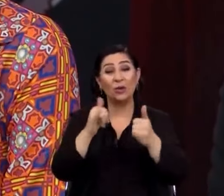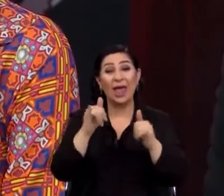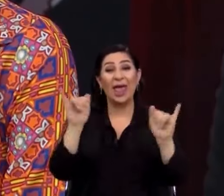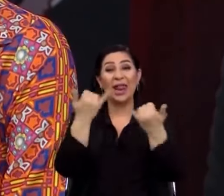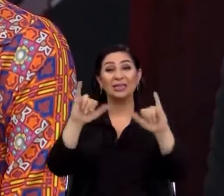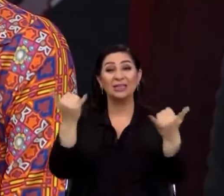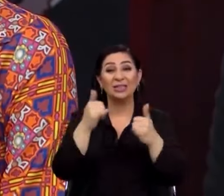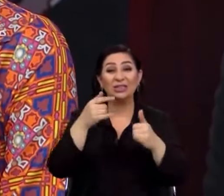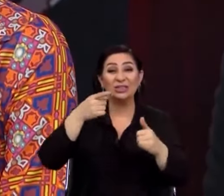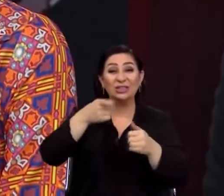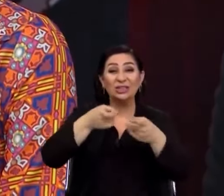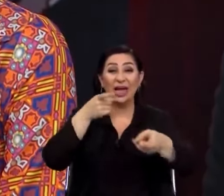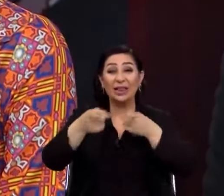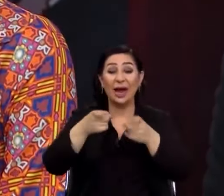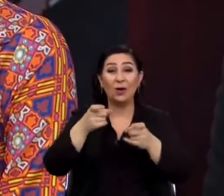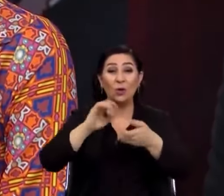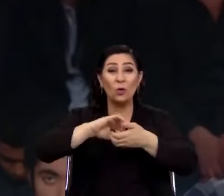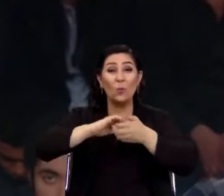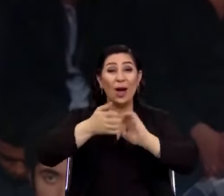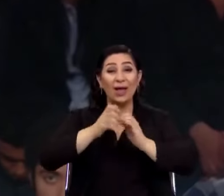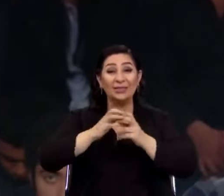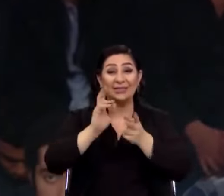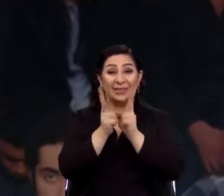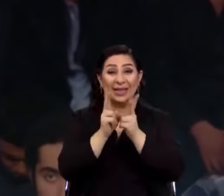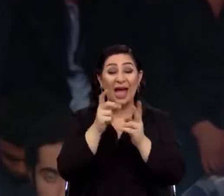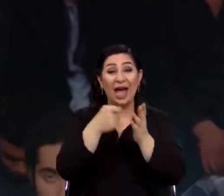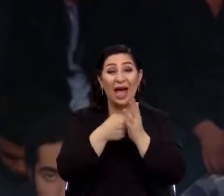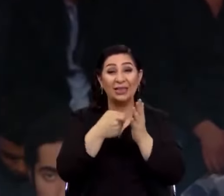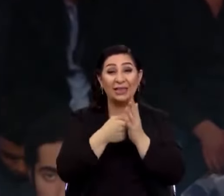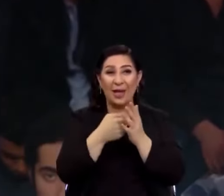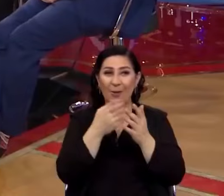Kumpanyası Eee adı da bugünlerde manidar olduğu için